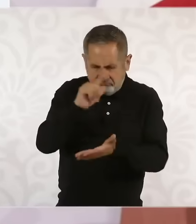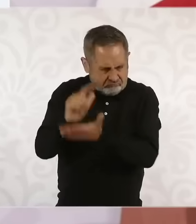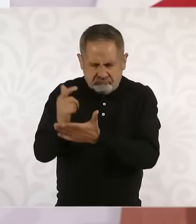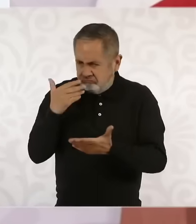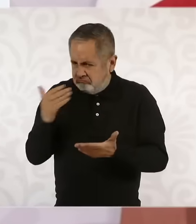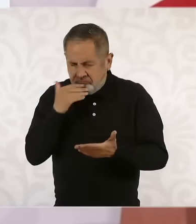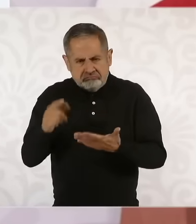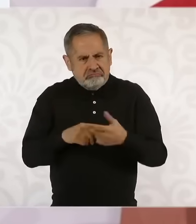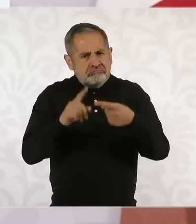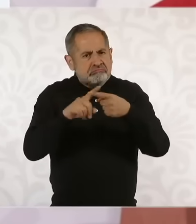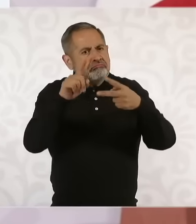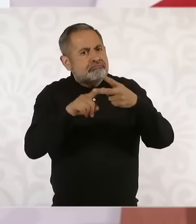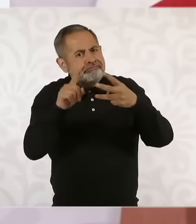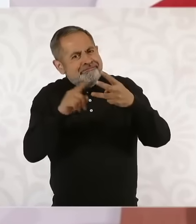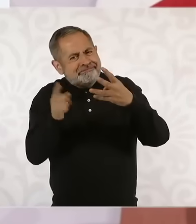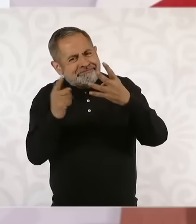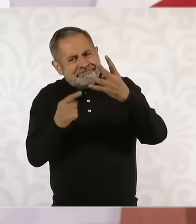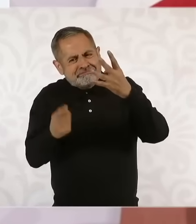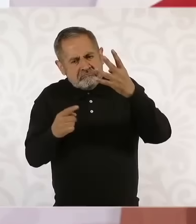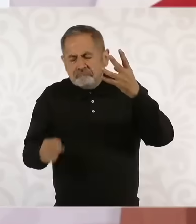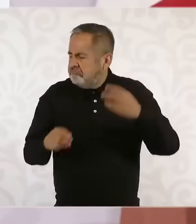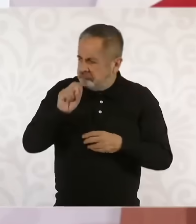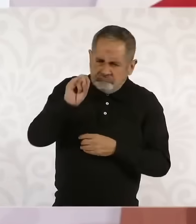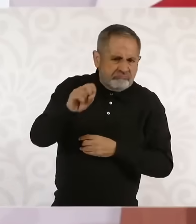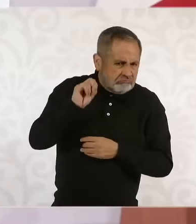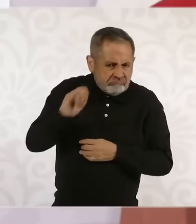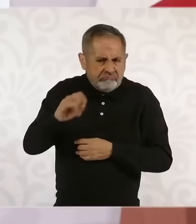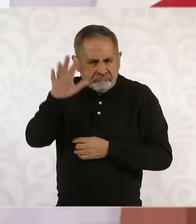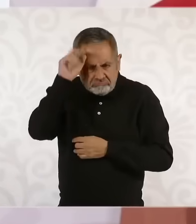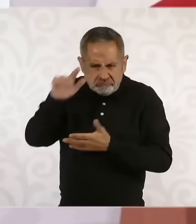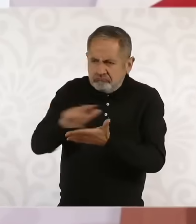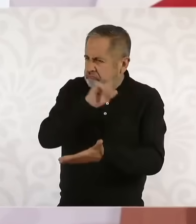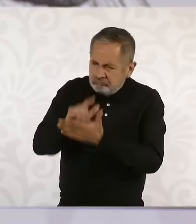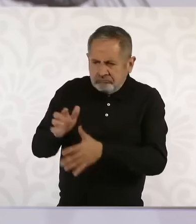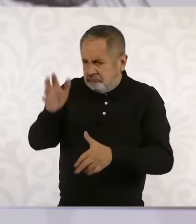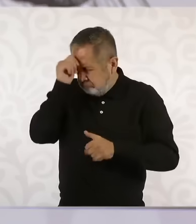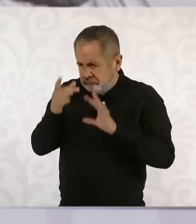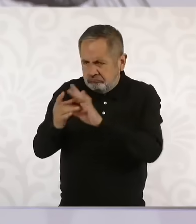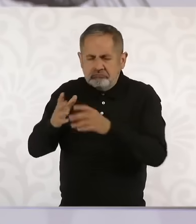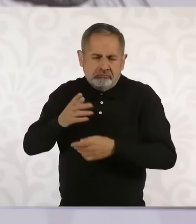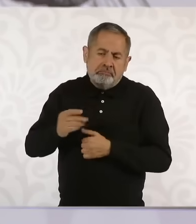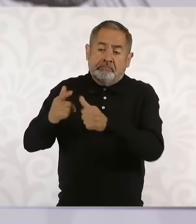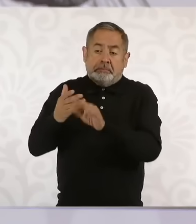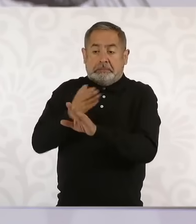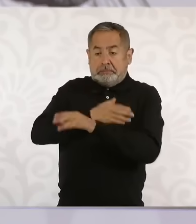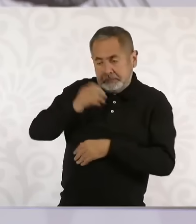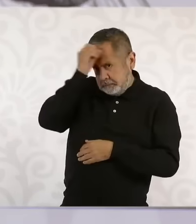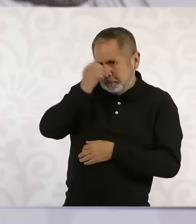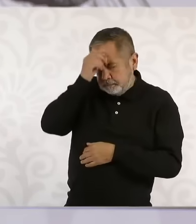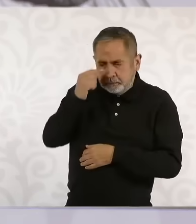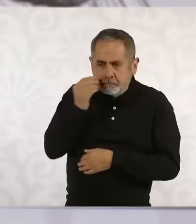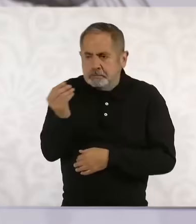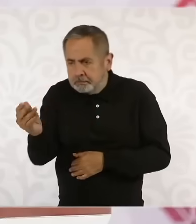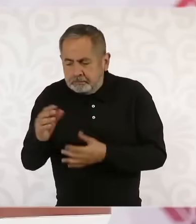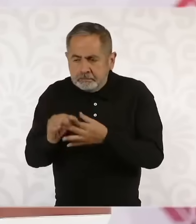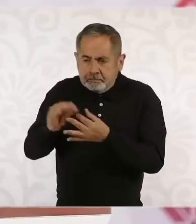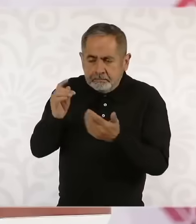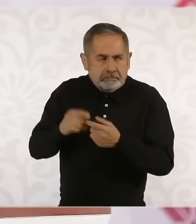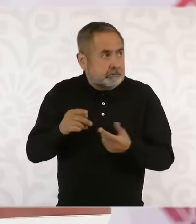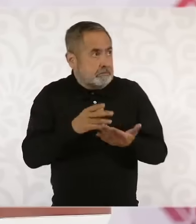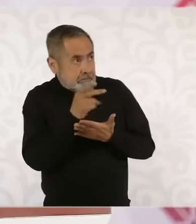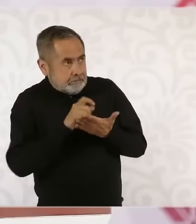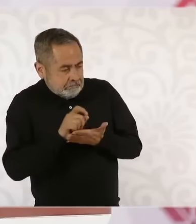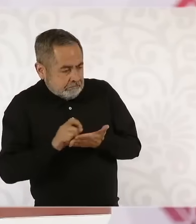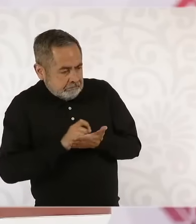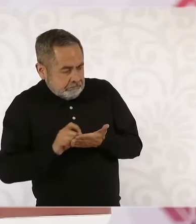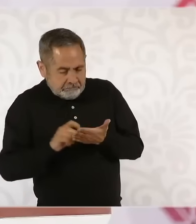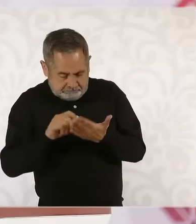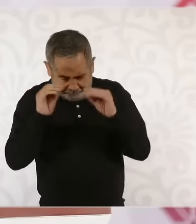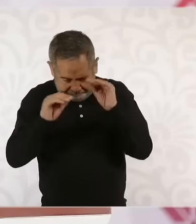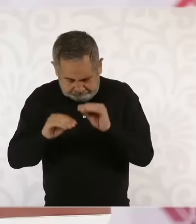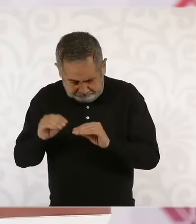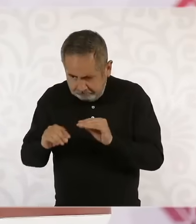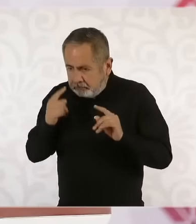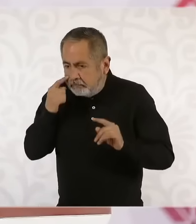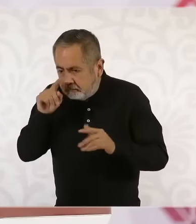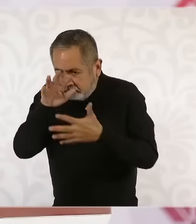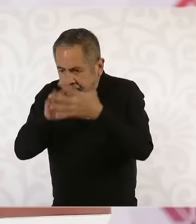voces se sumaron y que participaron activamente en opinar y apoyar pues esta ley, también otras